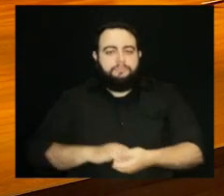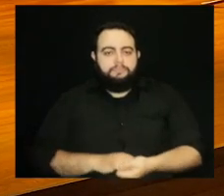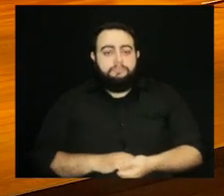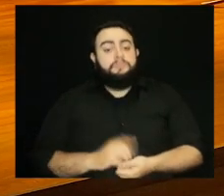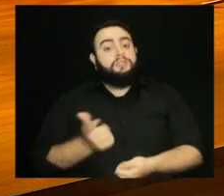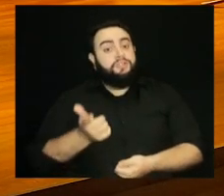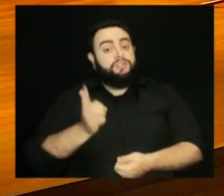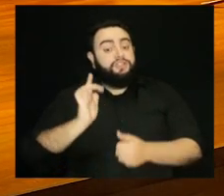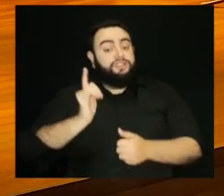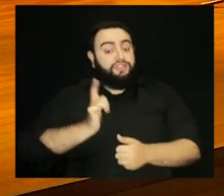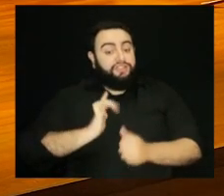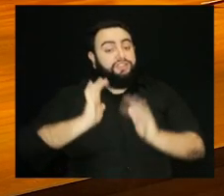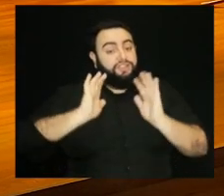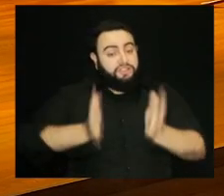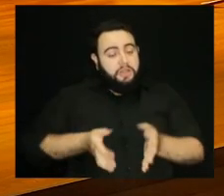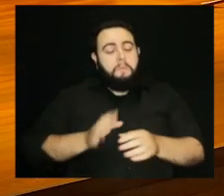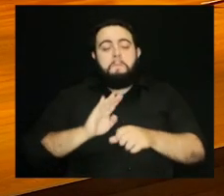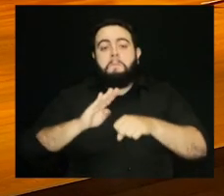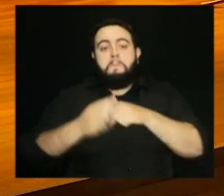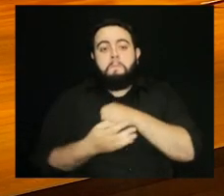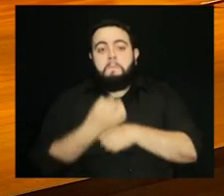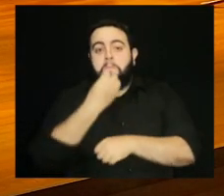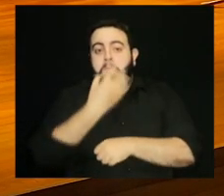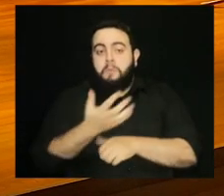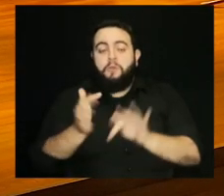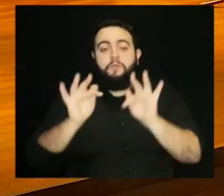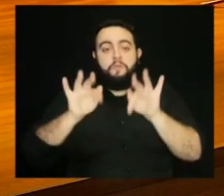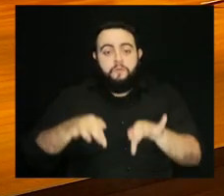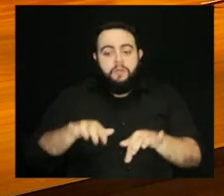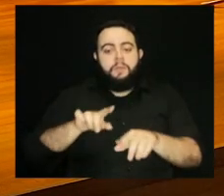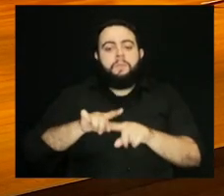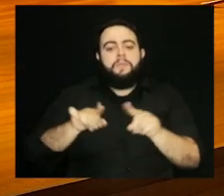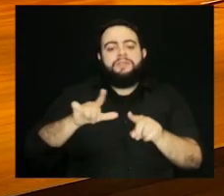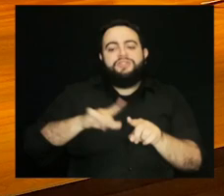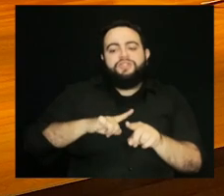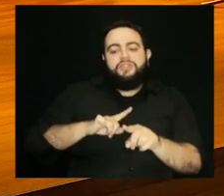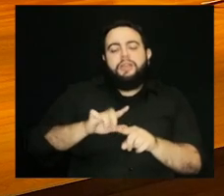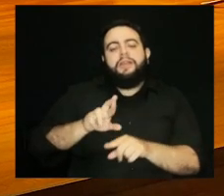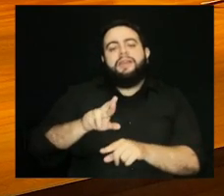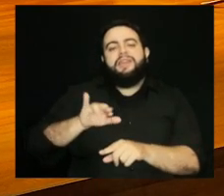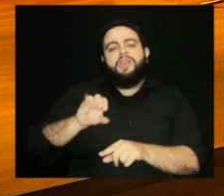E logo em seguida tinha o bairro Rio Branco, que ainda não se chamava Rio Branco, que se chamava